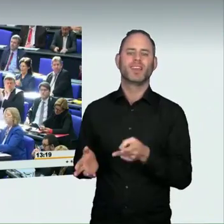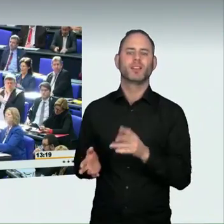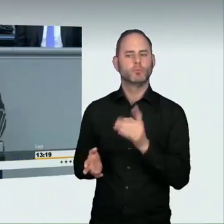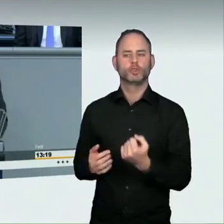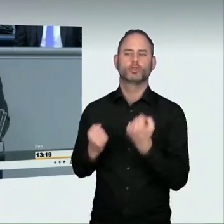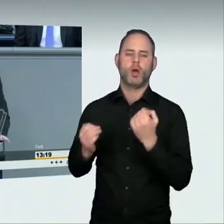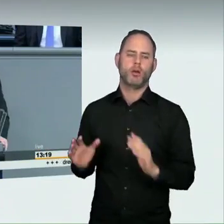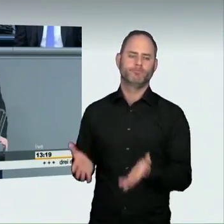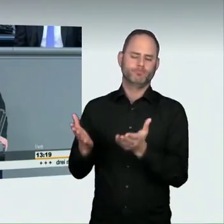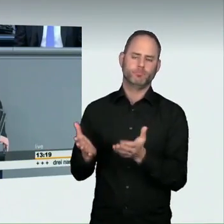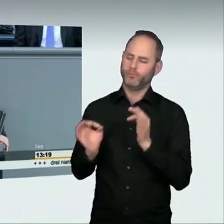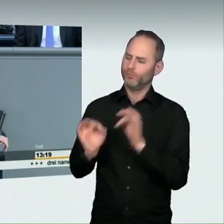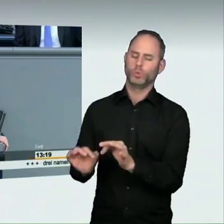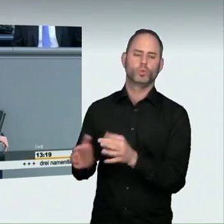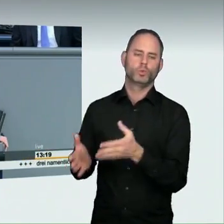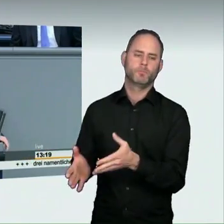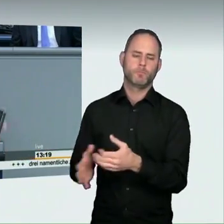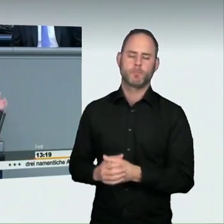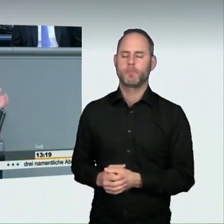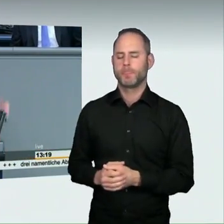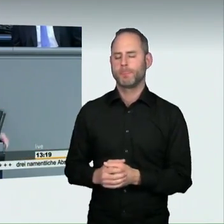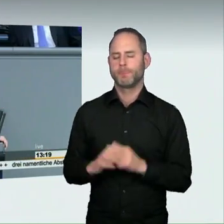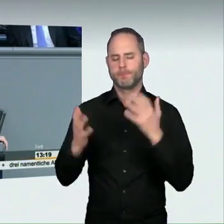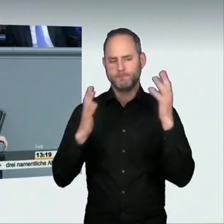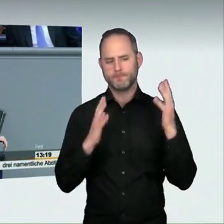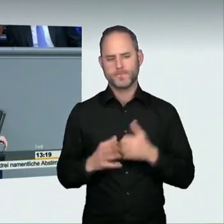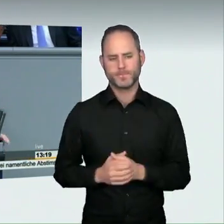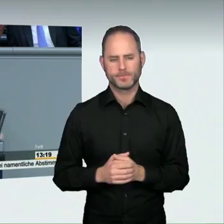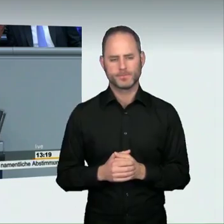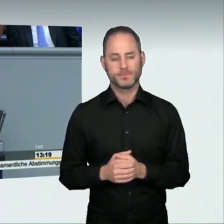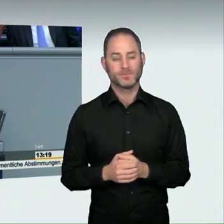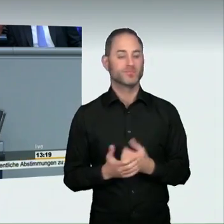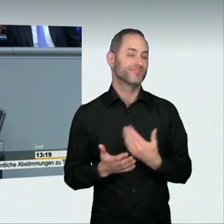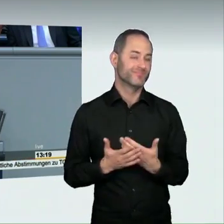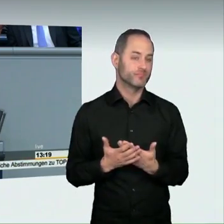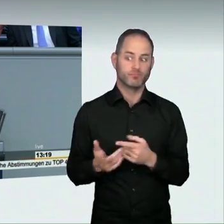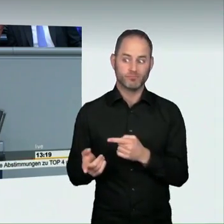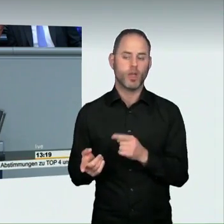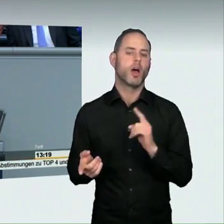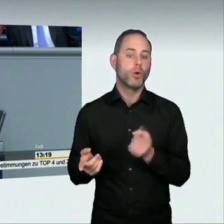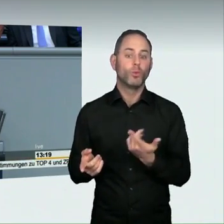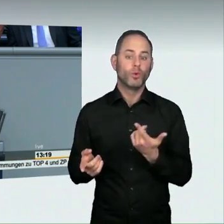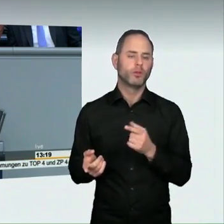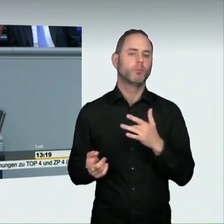Das trifft natürlich auch auf junge Familien zu. Die Situation in Berlin, München,